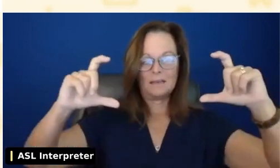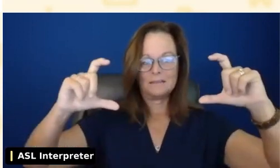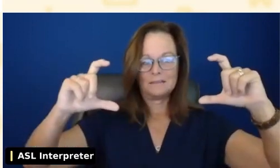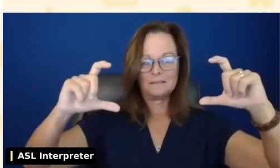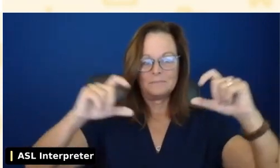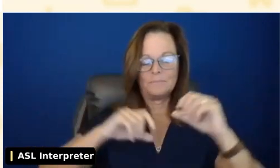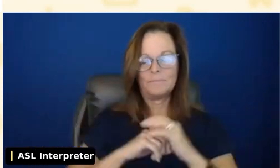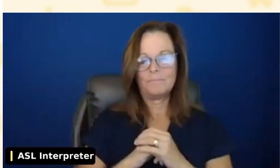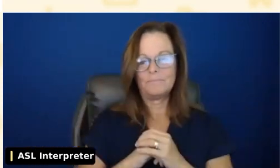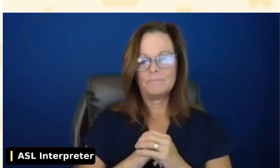Porque no tienen robustez.